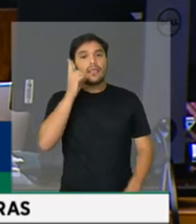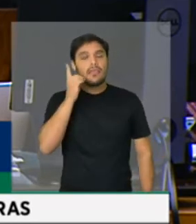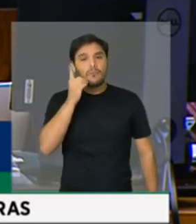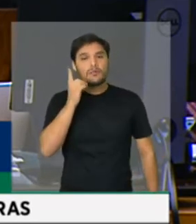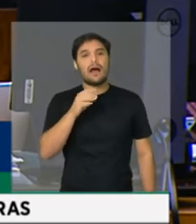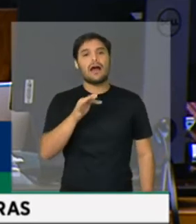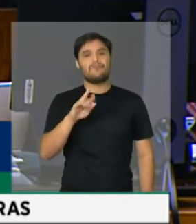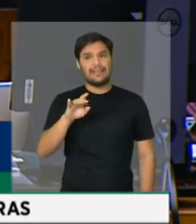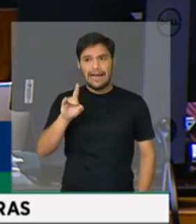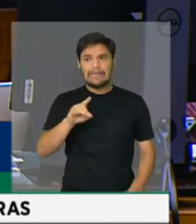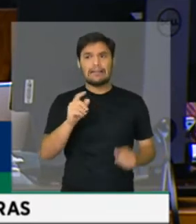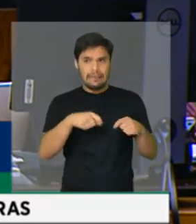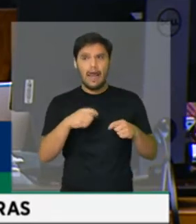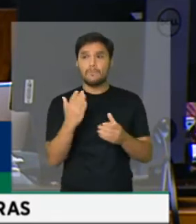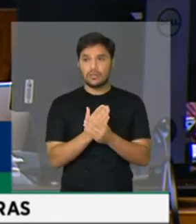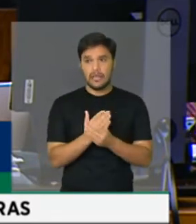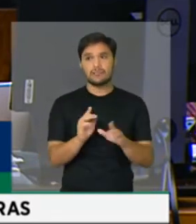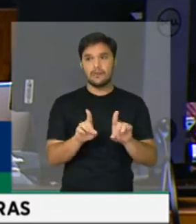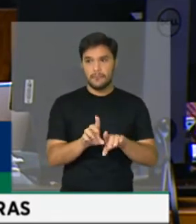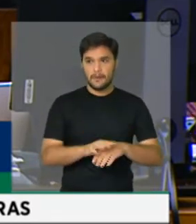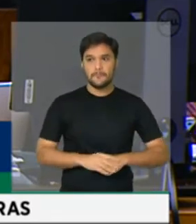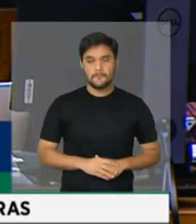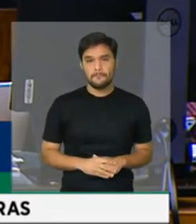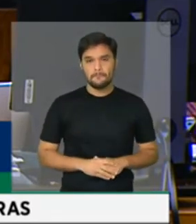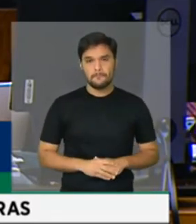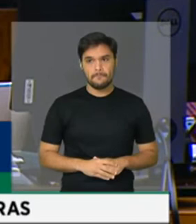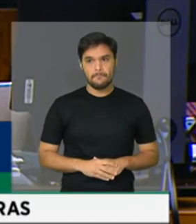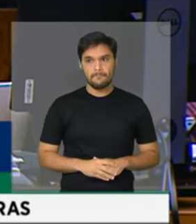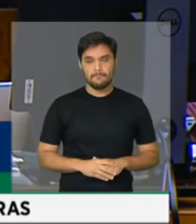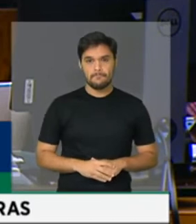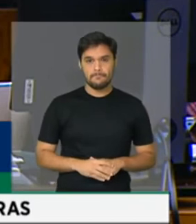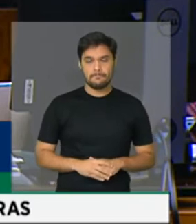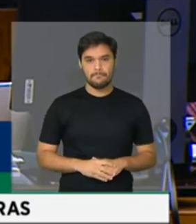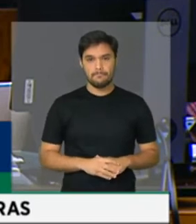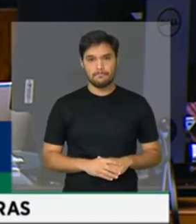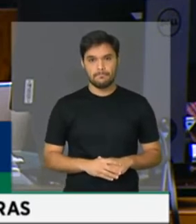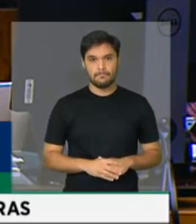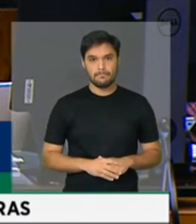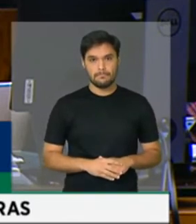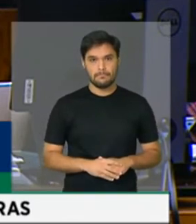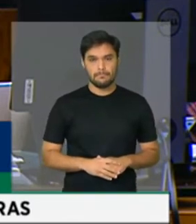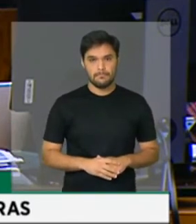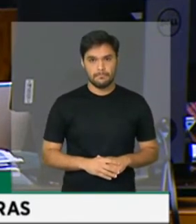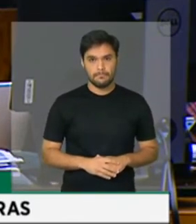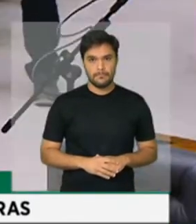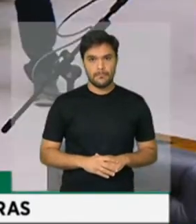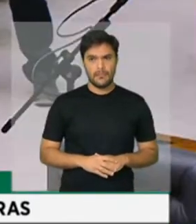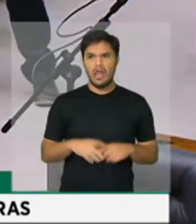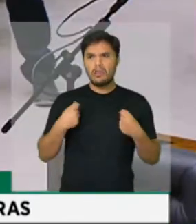QUANTO AS COMISSÕES, E ONTEM ACONTECEU UM FATO DESAGRADÁ VEL, A MINHA RECOMENDAÇÃO FOI QUE FIZESSE UMA REPRESENTAÇÃO CONTRA O DEPUTADO E VAMOS APURAR O QUE